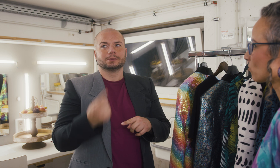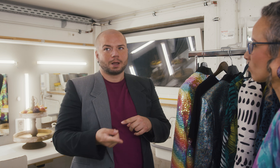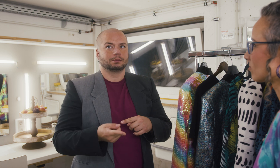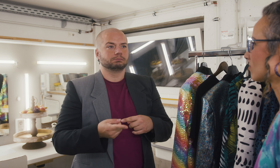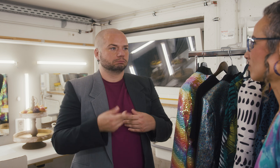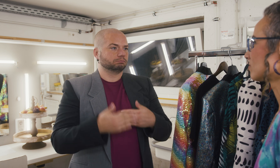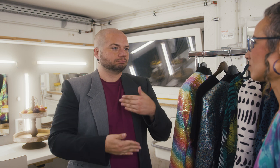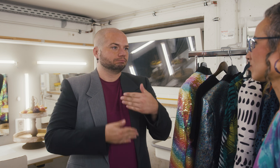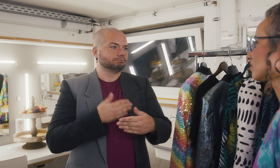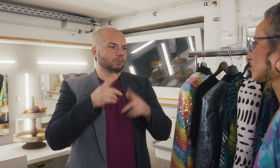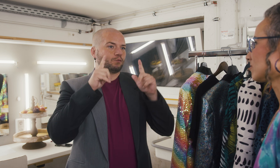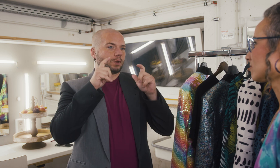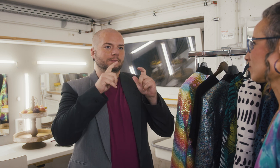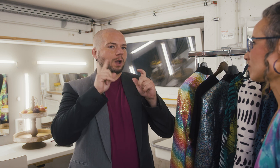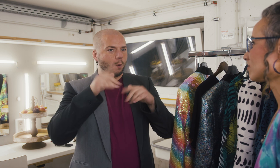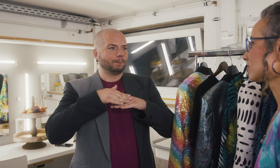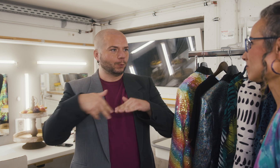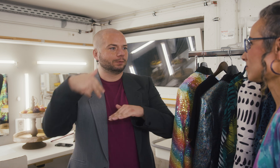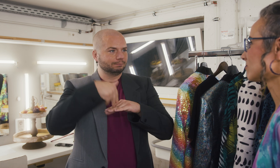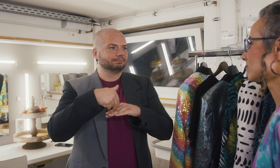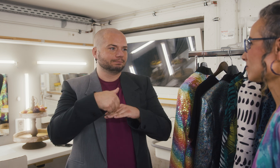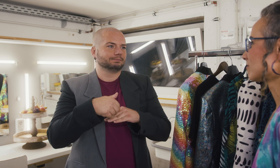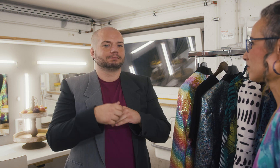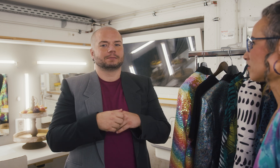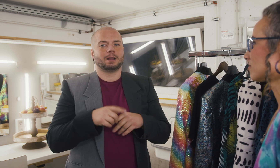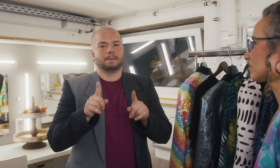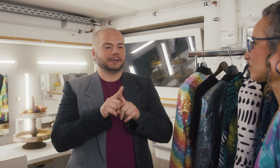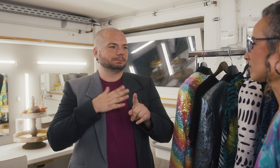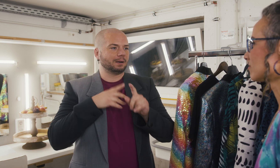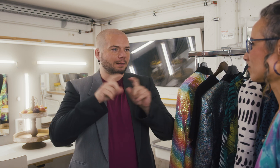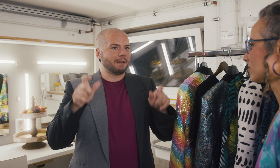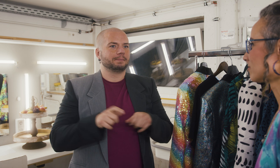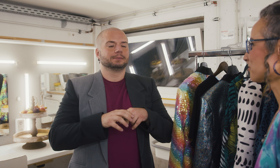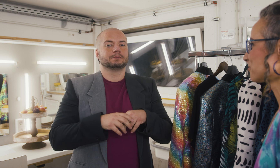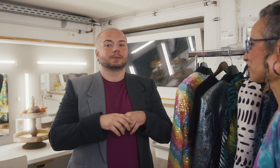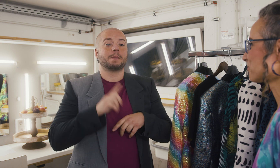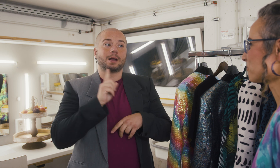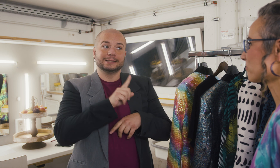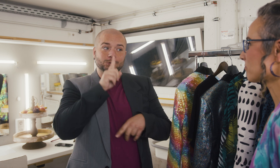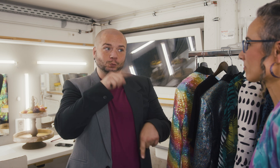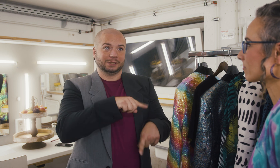Ich stehe seit dem nur noch mit High Heels auf der Bühne, da es auch gut zum Thema meiner Show passt.